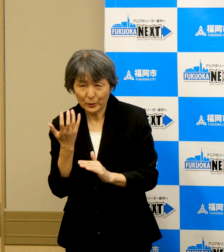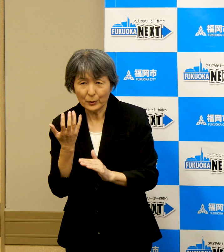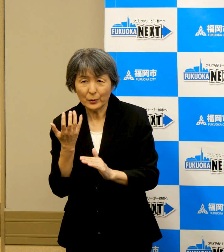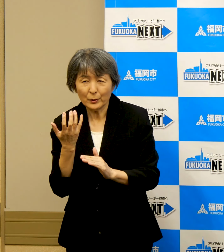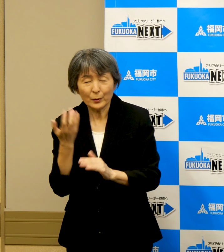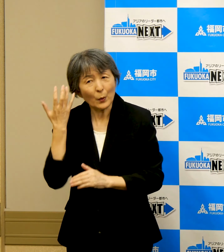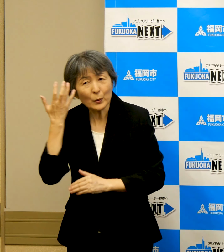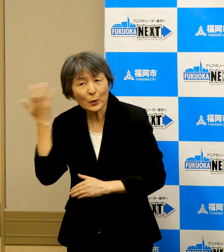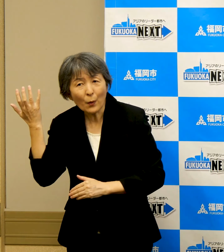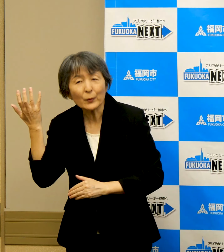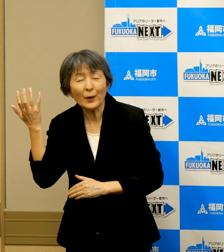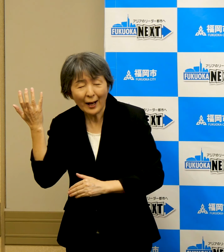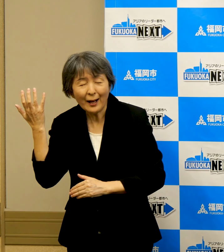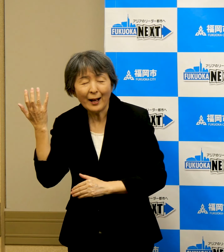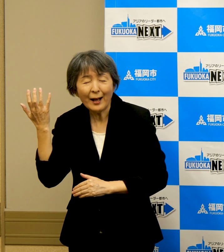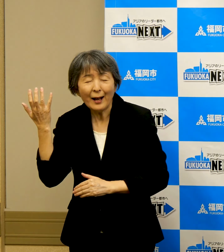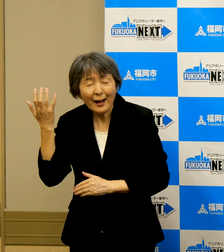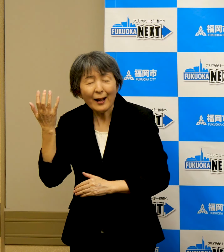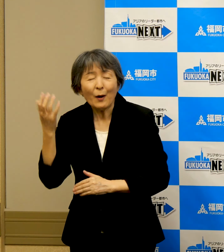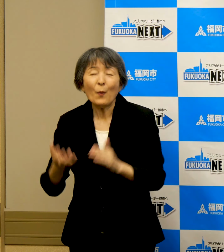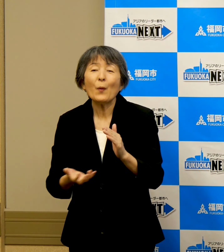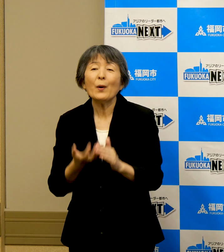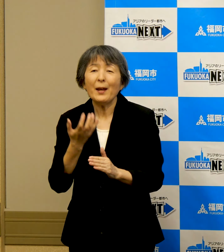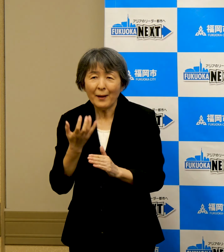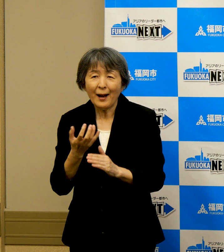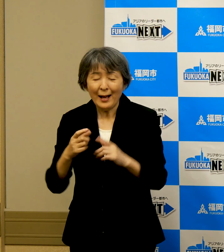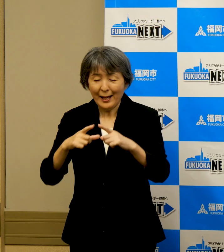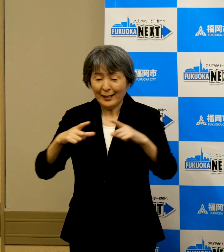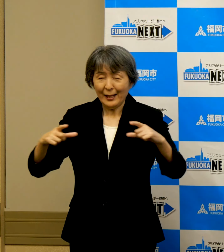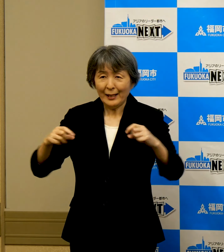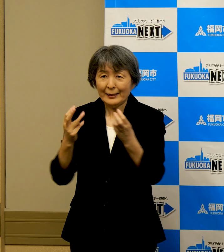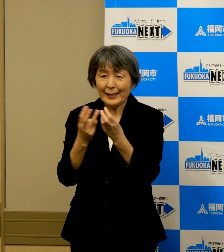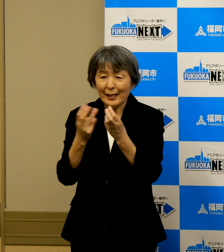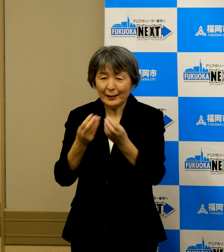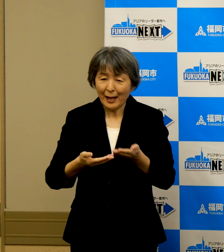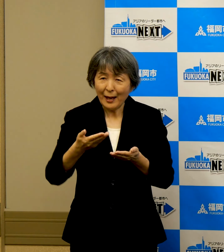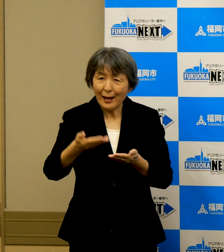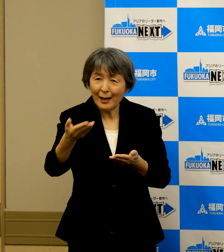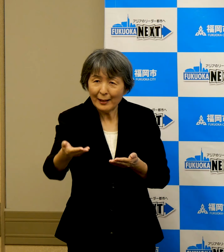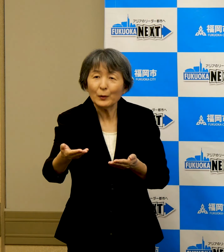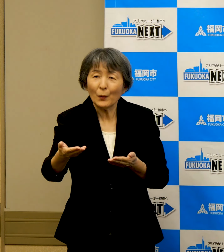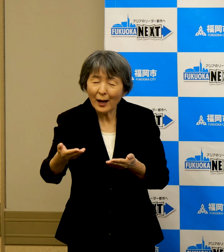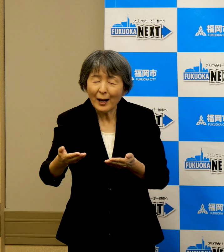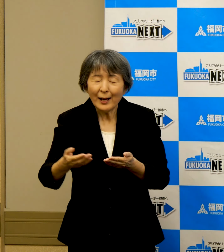もちろん整理券的なこともできますし いくつかのオプションは準備して